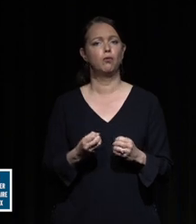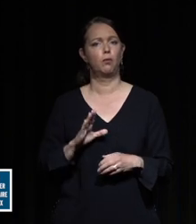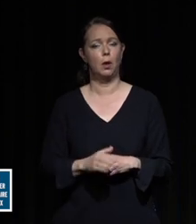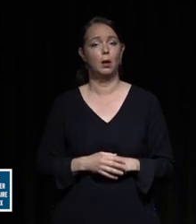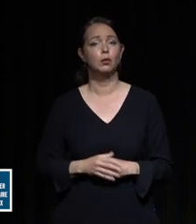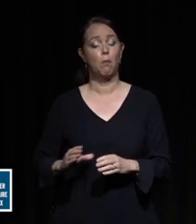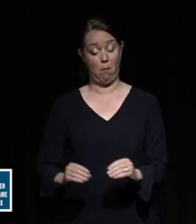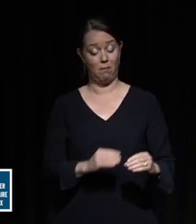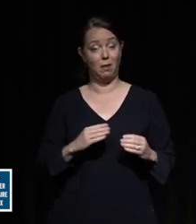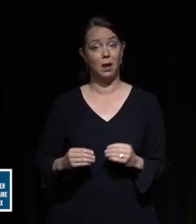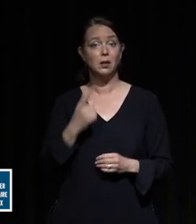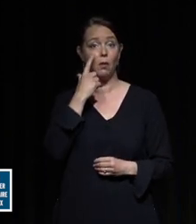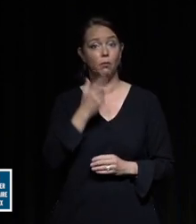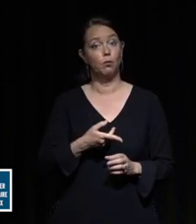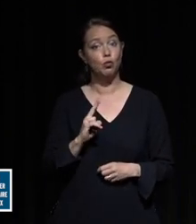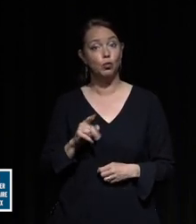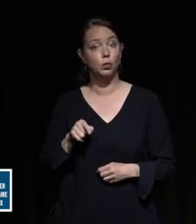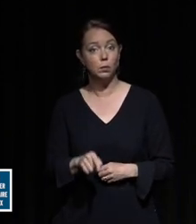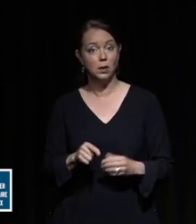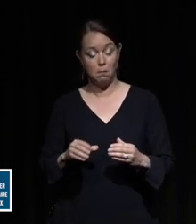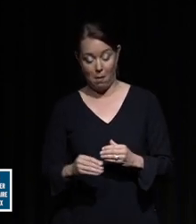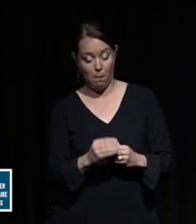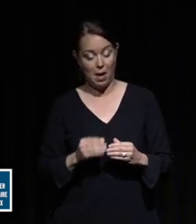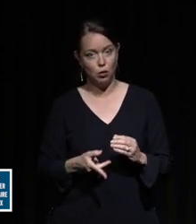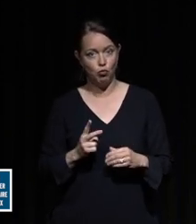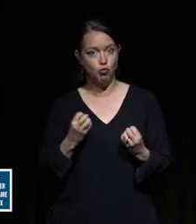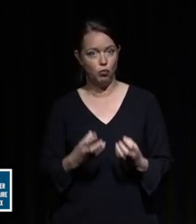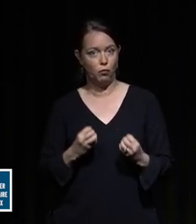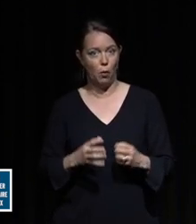vous voyez préférentiels qui suivent le plus le flux péritonéale et qui suivent